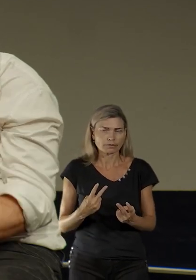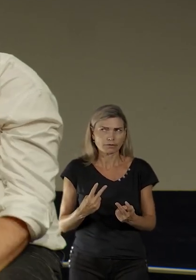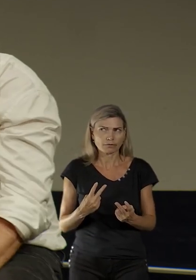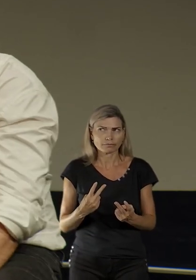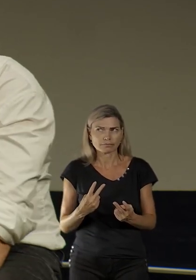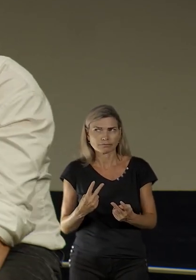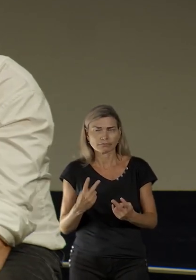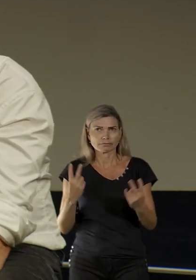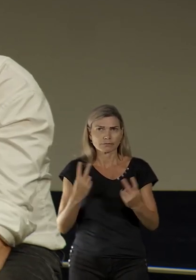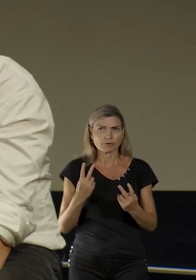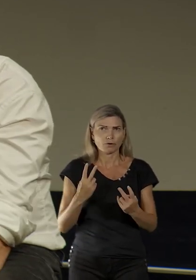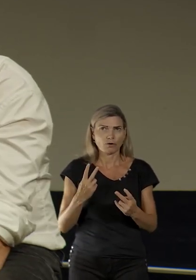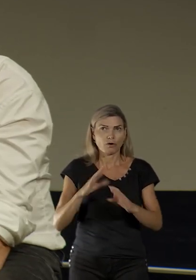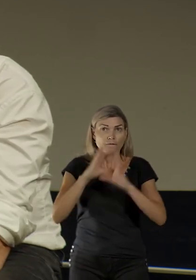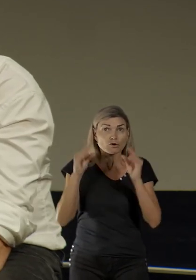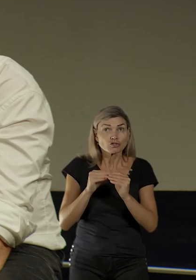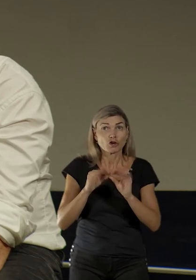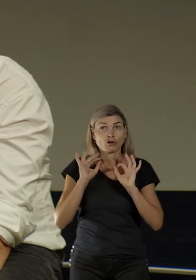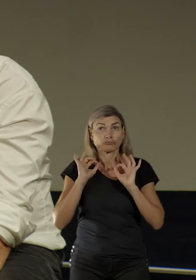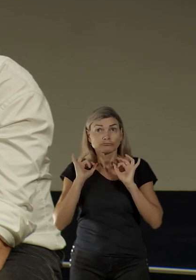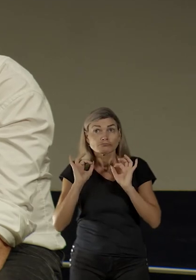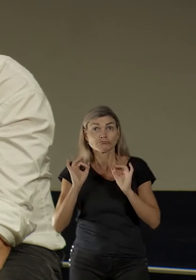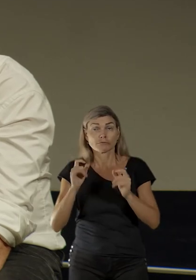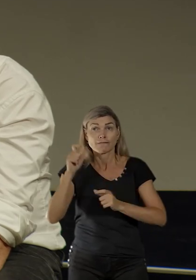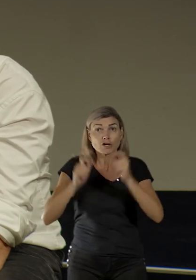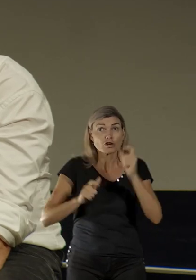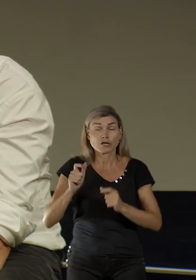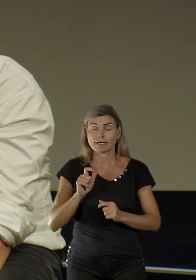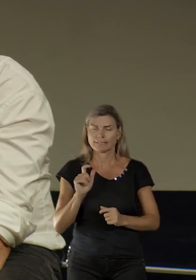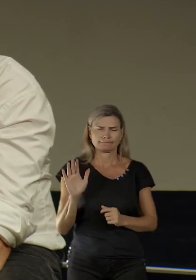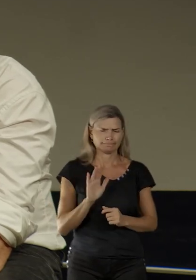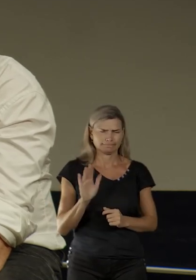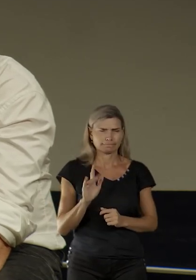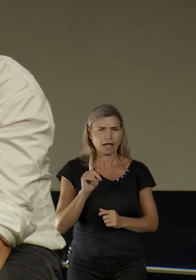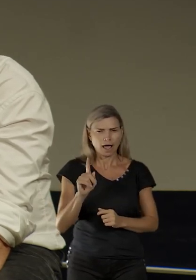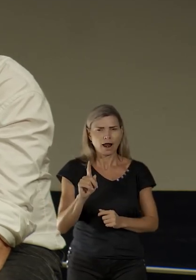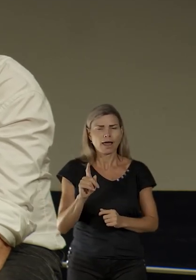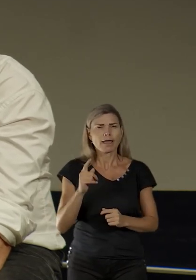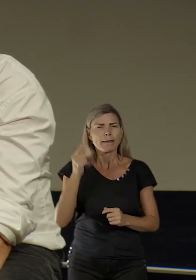zastánce věží. Jenom upozorňuju na to, že to je jedno z témat do budoucna.